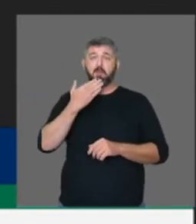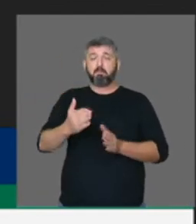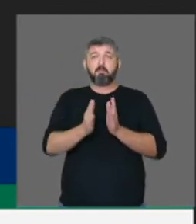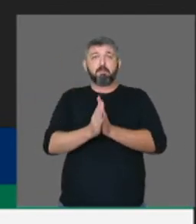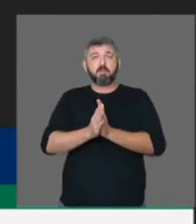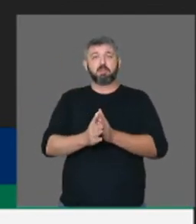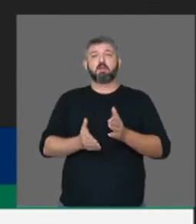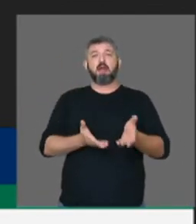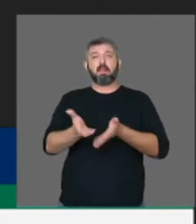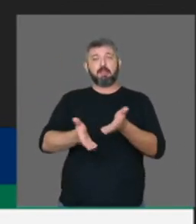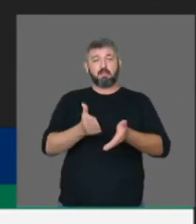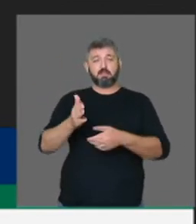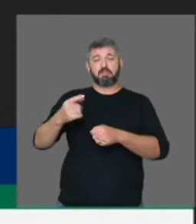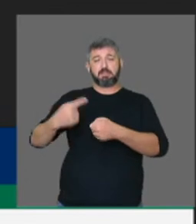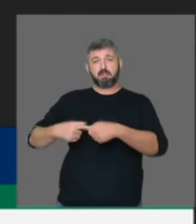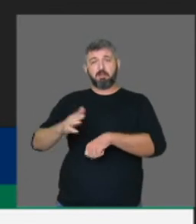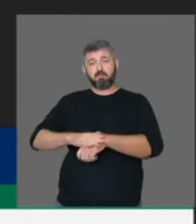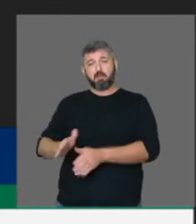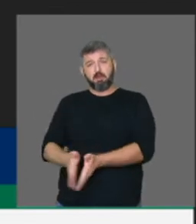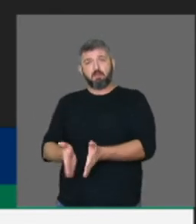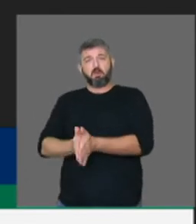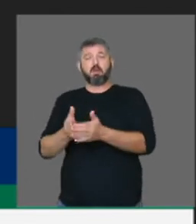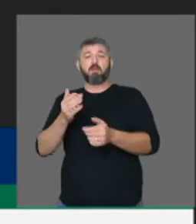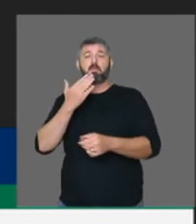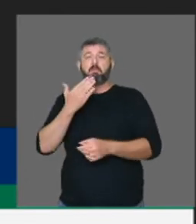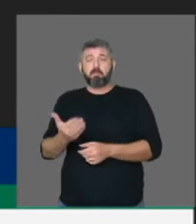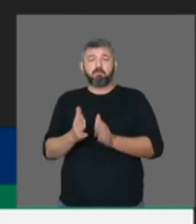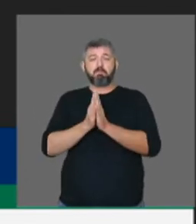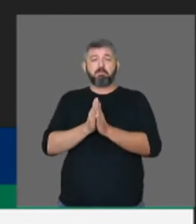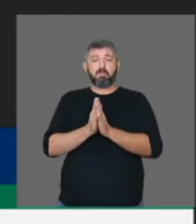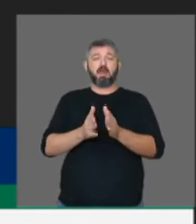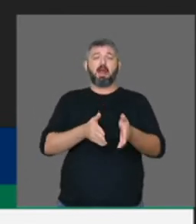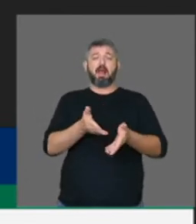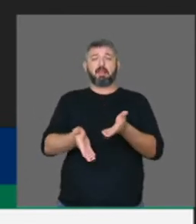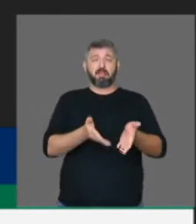ATENDIMENTO NOS MUNICÍPIOS MAIS POBRES, QUE CLAMAM POR ATENDIMENTO A POPULAÇÃO QUE MAIS PRECISA. NÓS NÃO